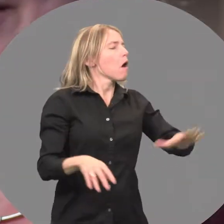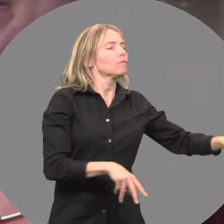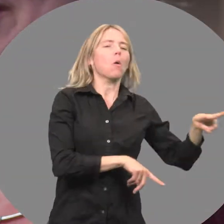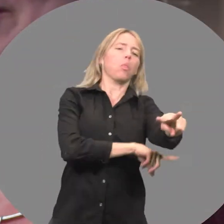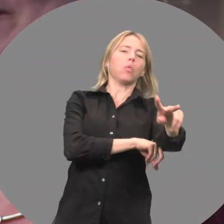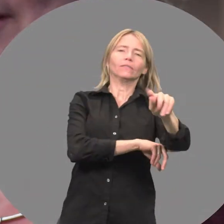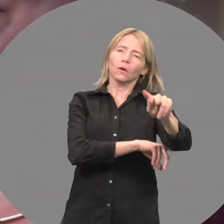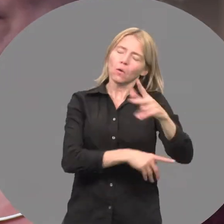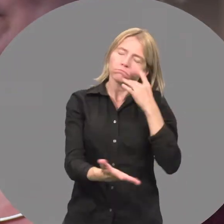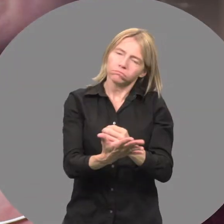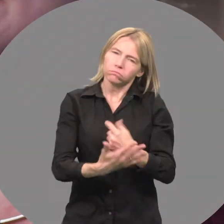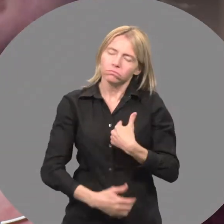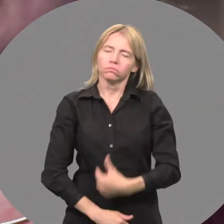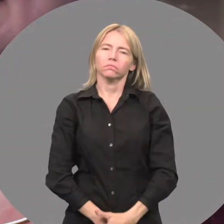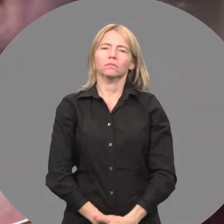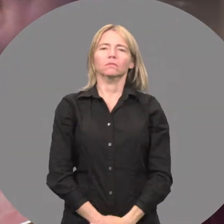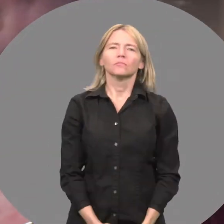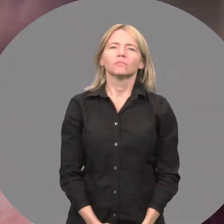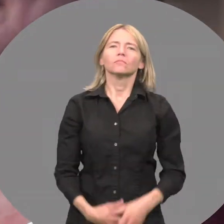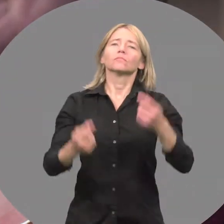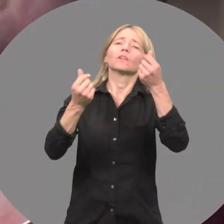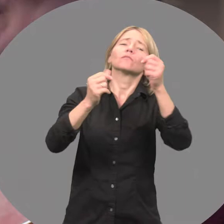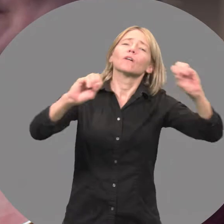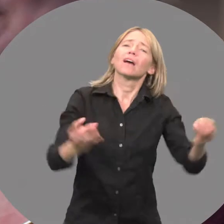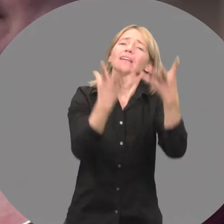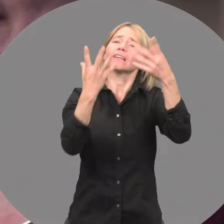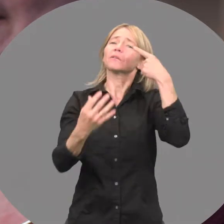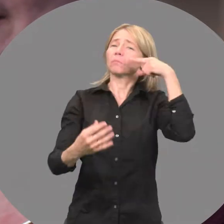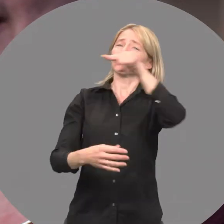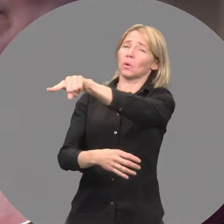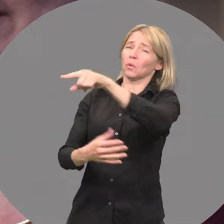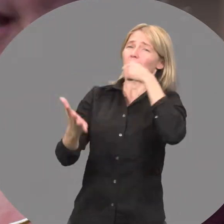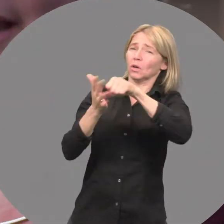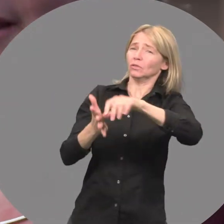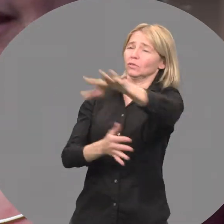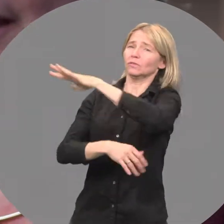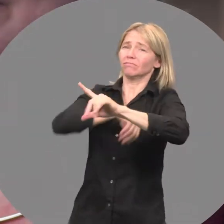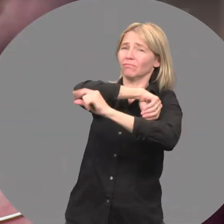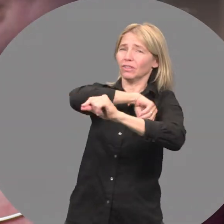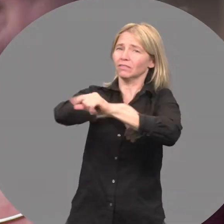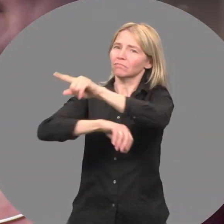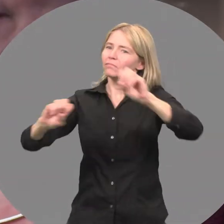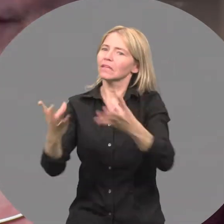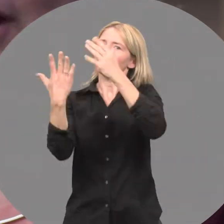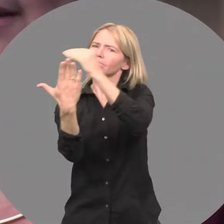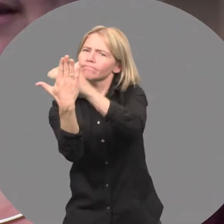En créant le fonds de garde d'enfants, le STTP a établi les critères de services de garde de qualité.